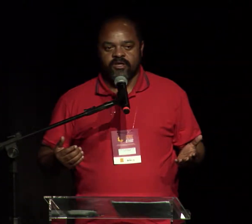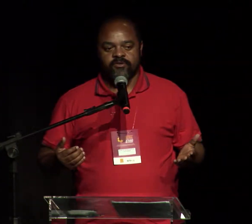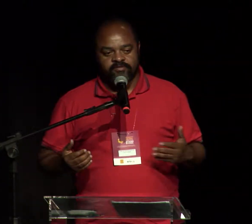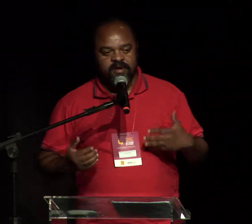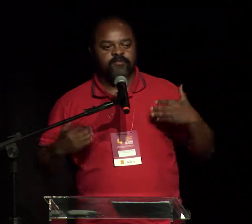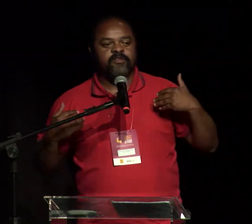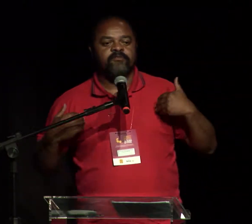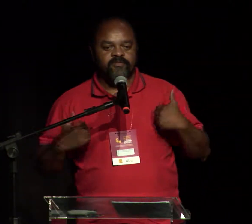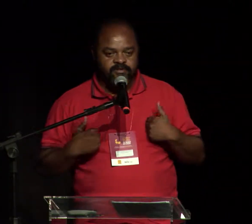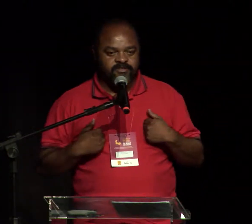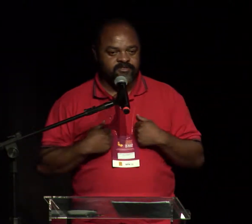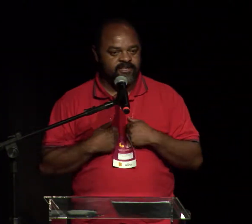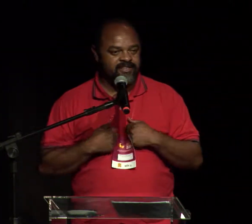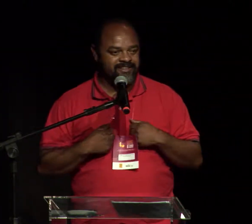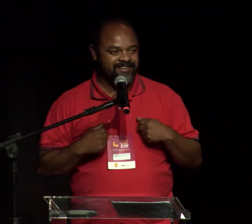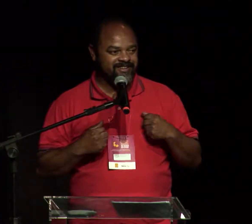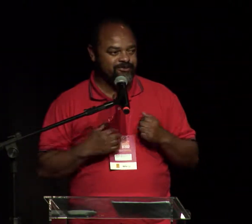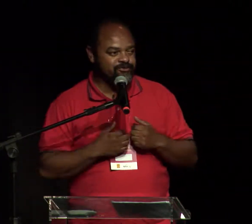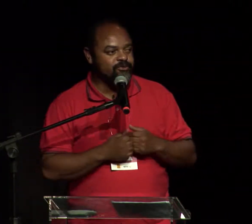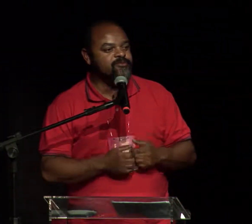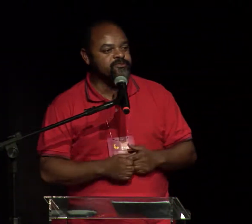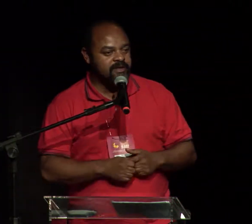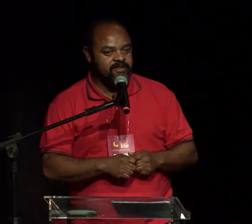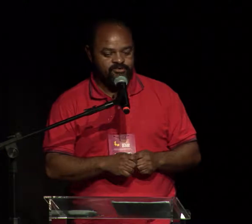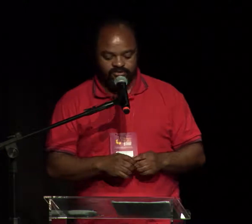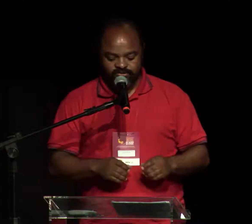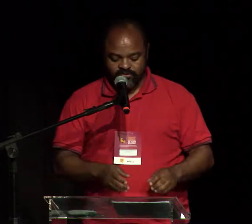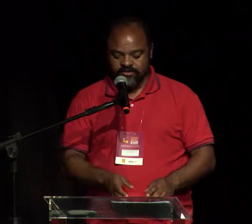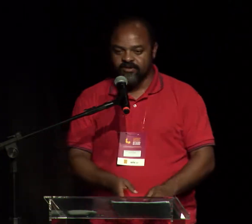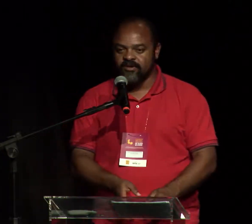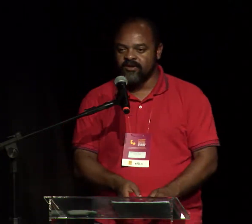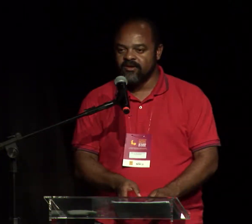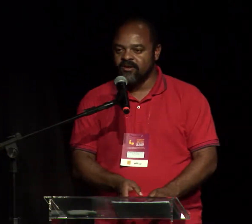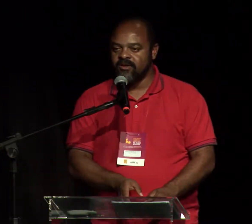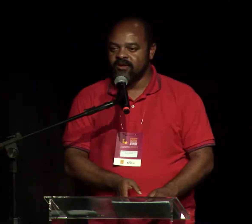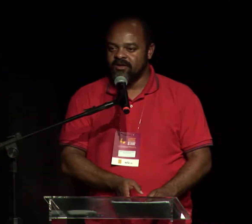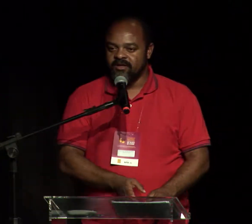E não vão me dizer que os clubes não sabem disso.